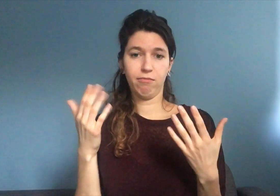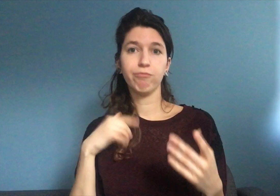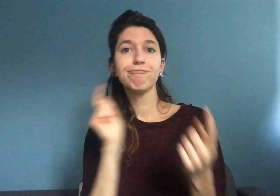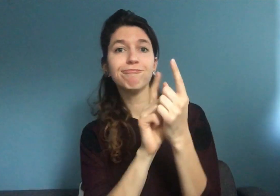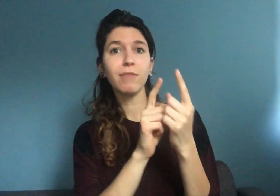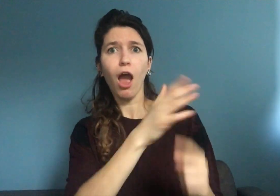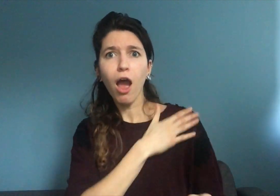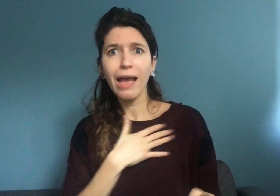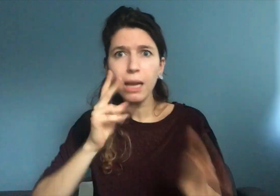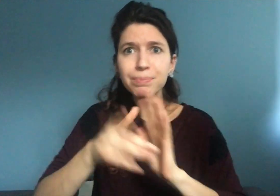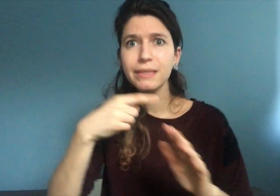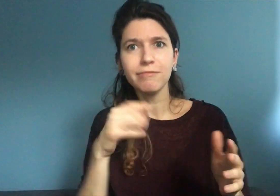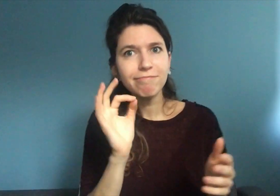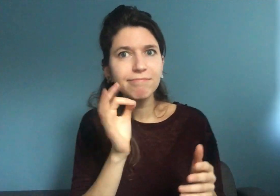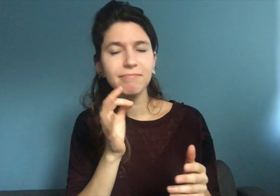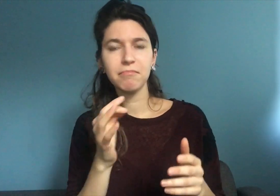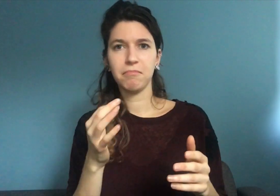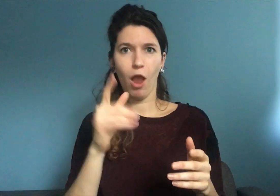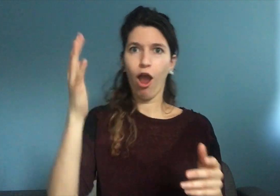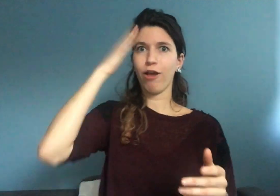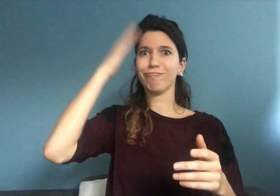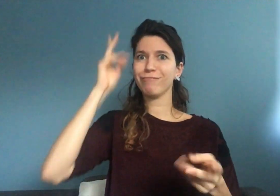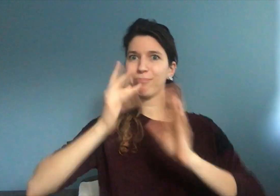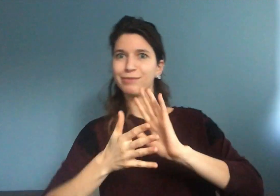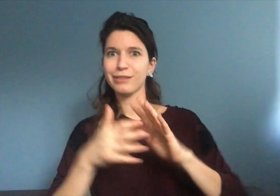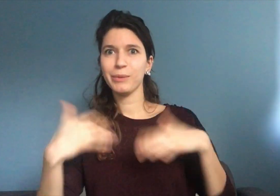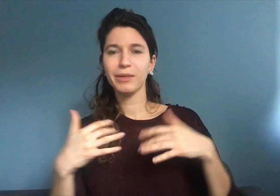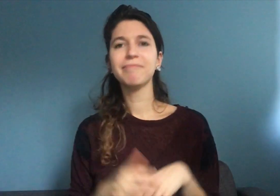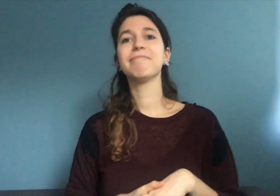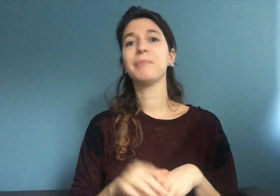Il m’arrive souvent de rencontrer des personnes qui connaissent le KAP Signes.